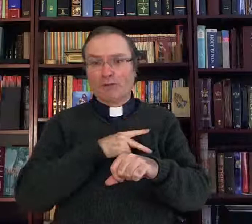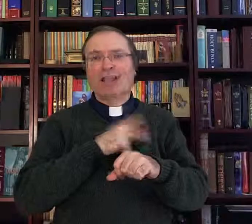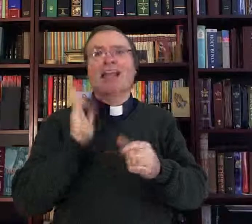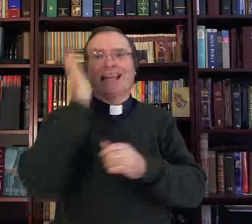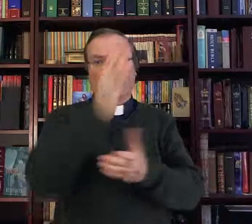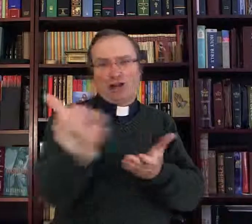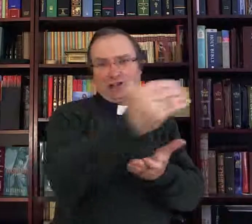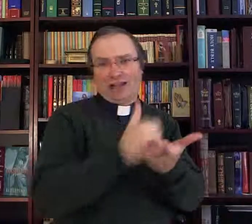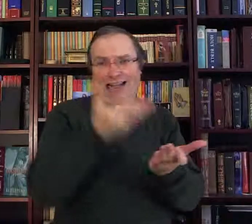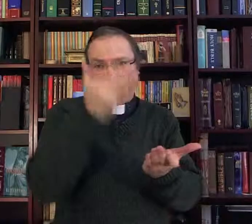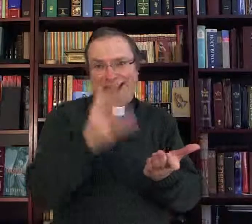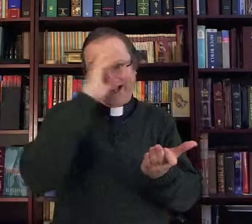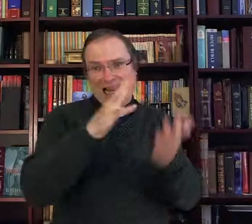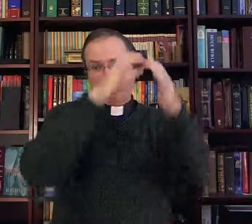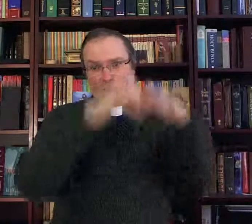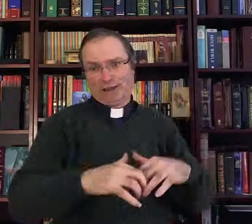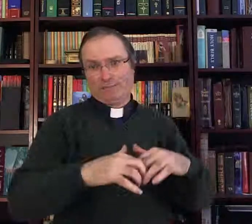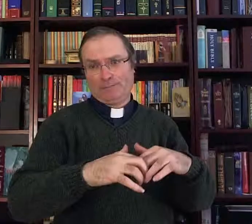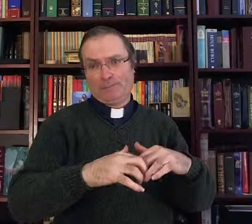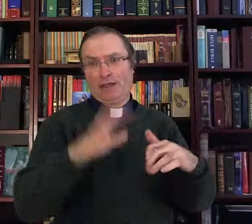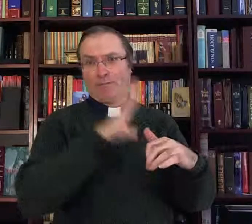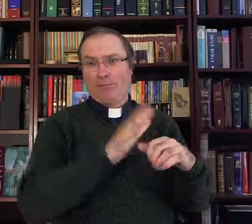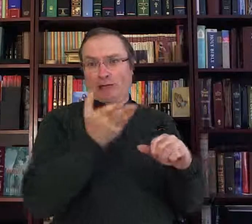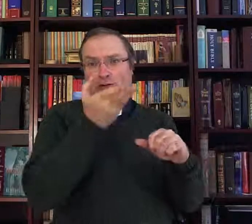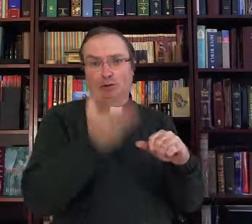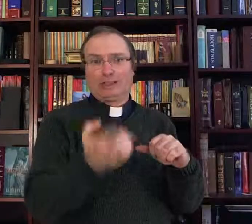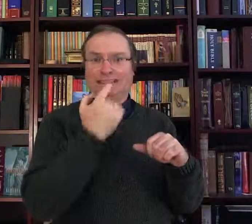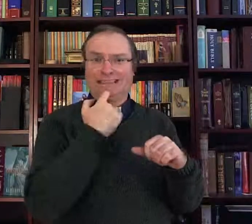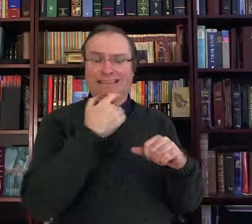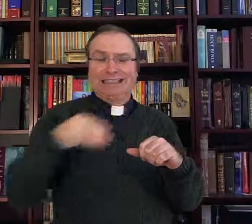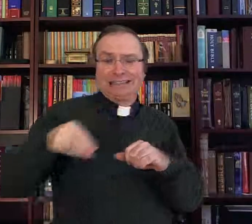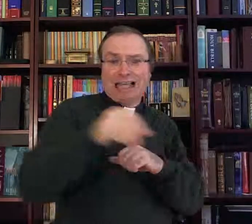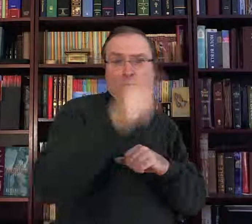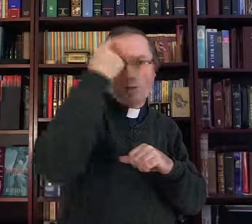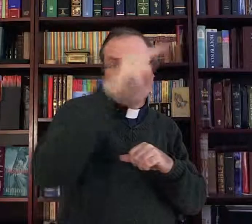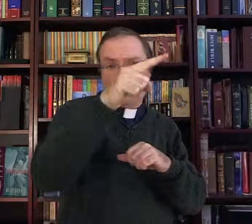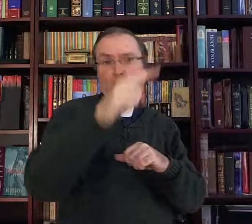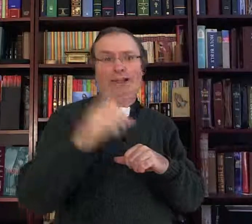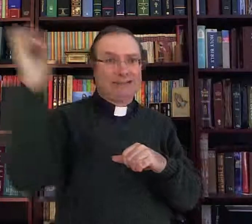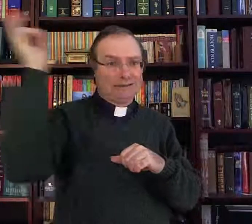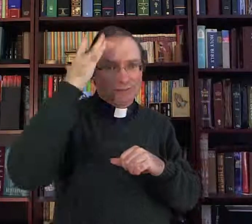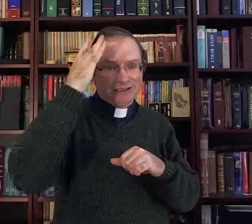récoltera d’elle la ruine, mais celui qui sème pour l’Esprit